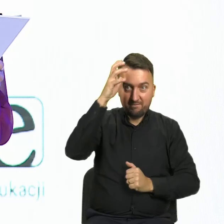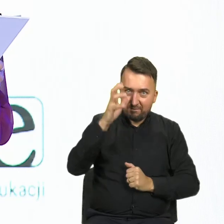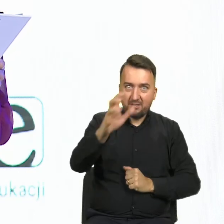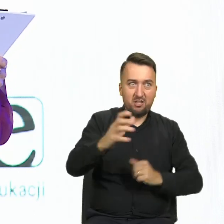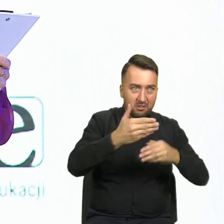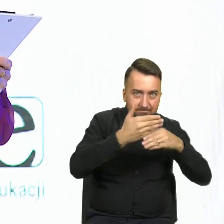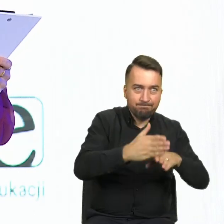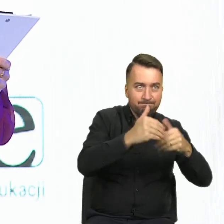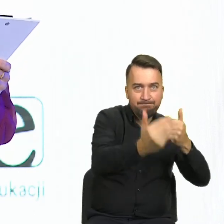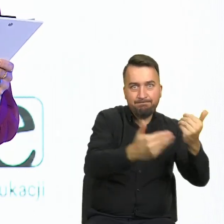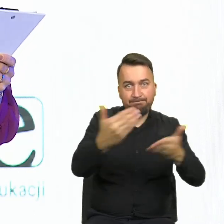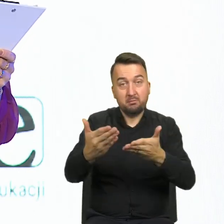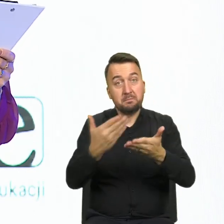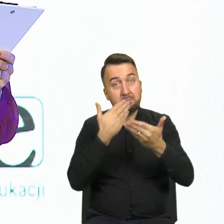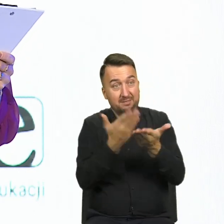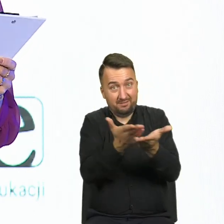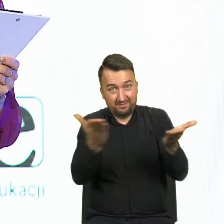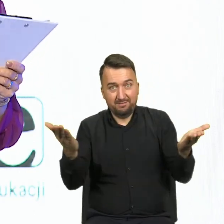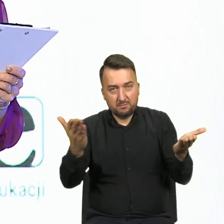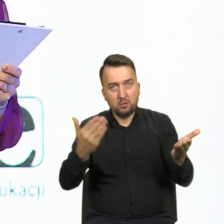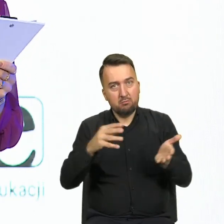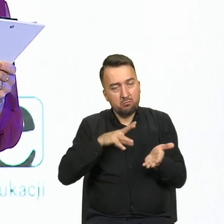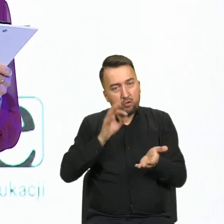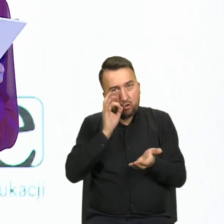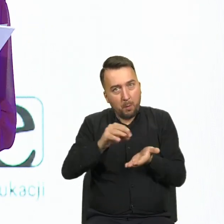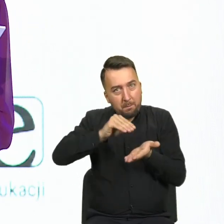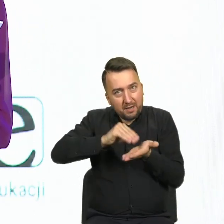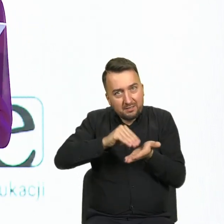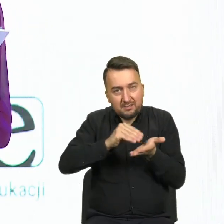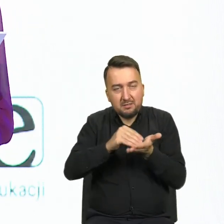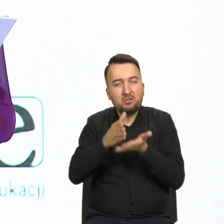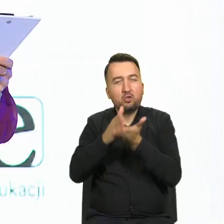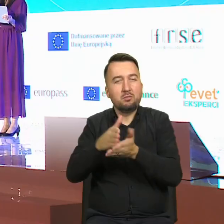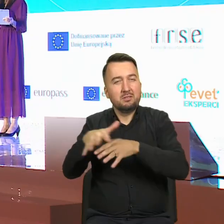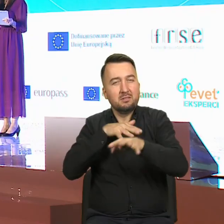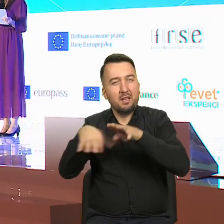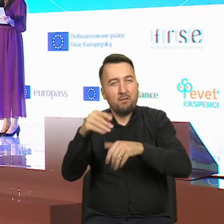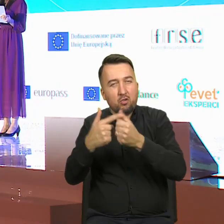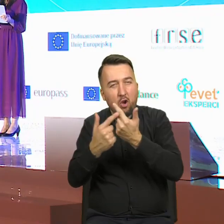które oferuje Skills Poland w Polsce, które oferujemy my w jakimś sensie codziennie ciężko pracując.